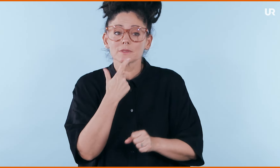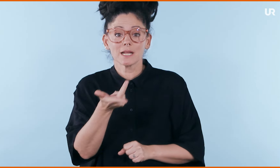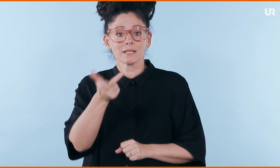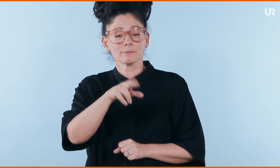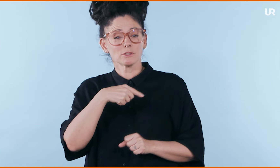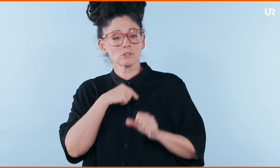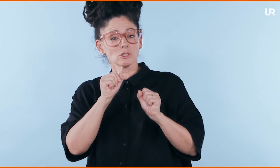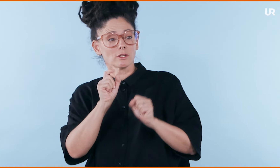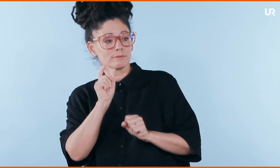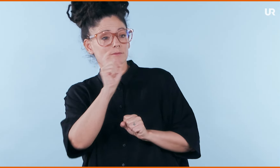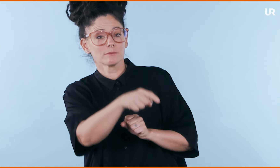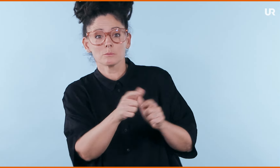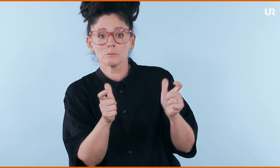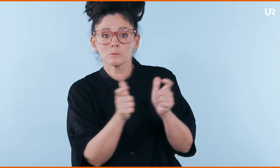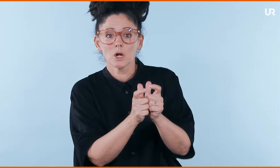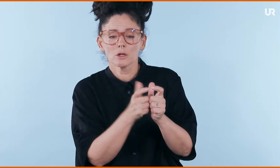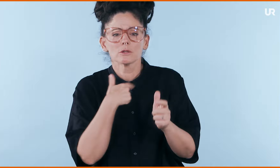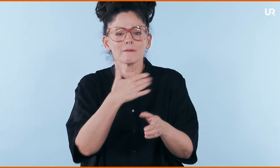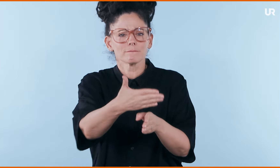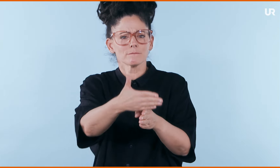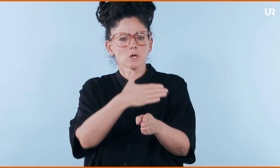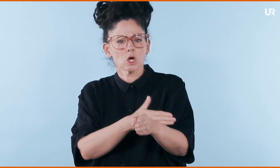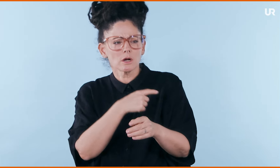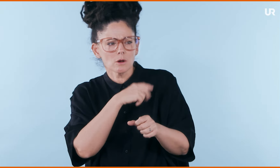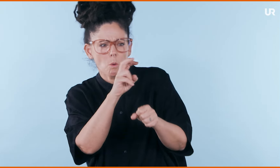Innan ett möte startar ser man till att ha koll på-